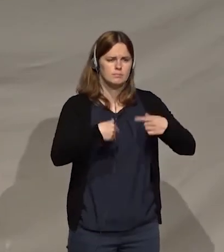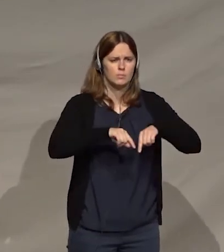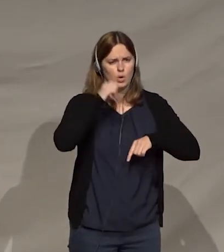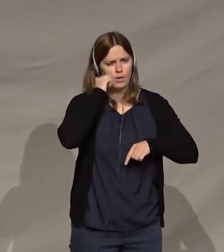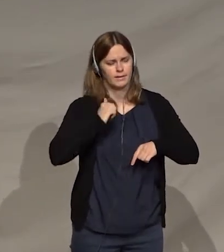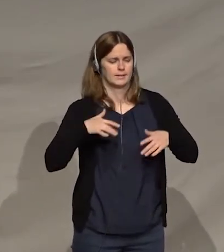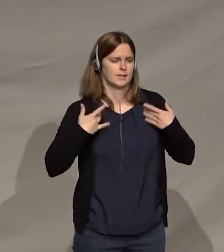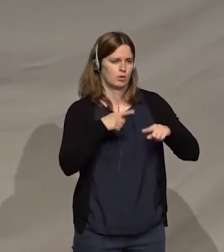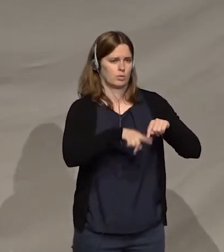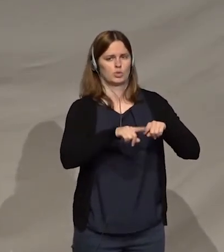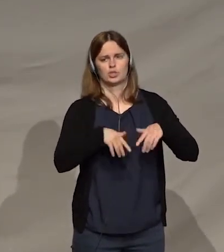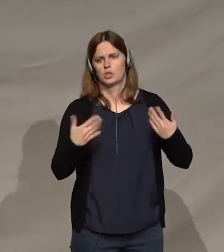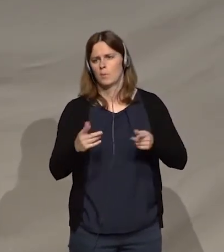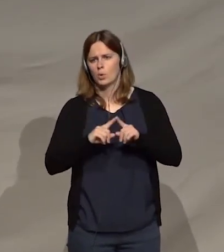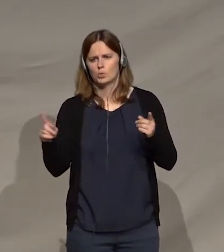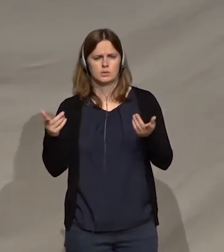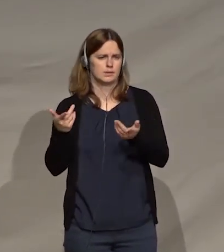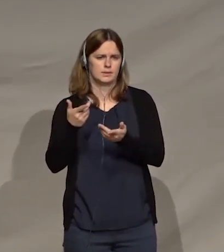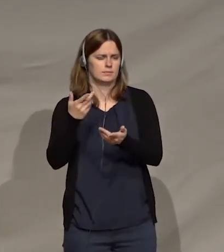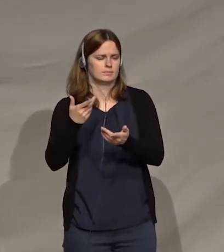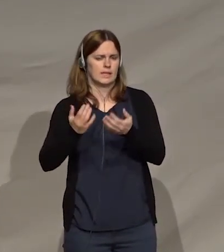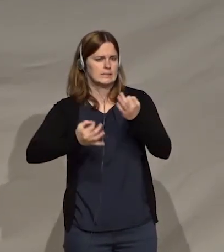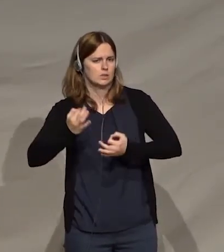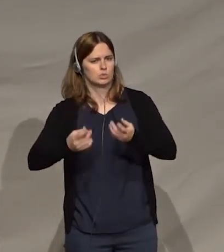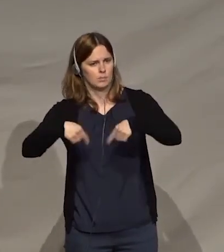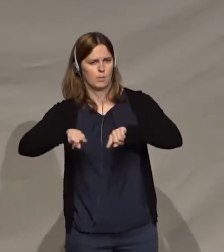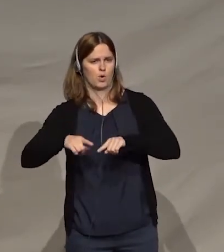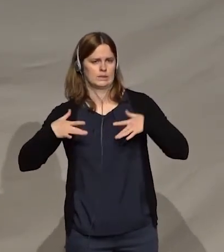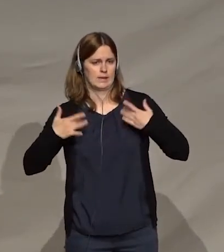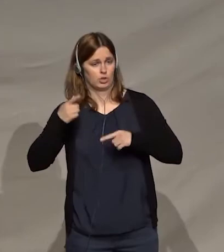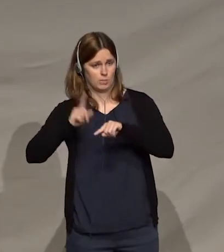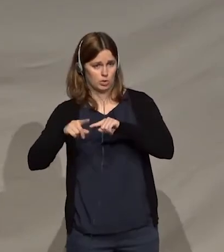Pokud máte zájem jako instituce, abychom za vámi přijeli